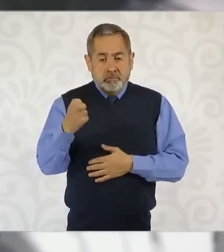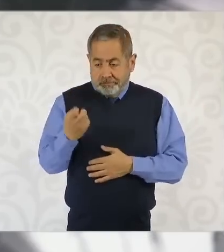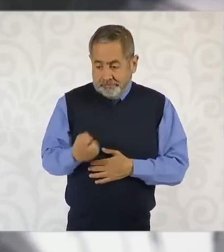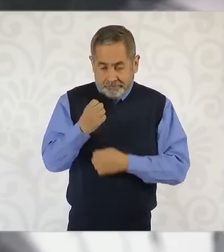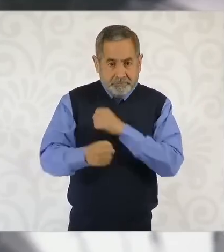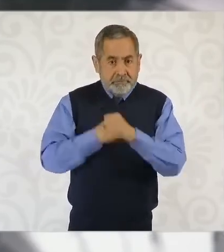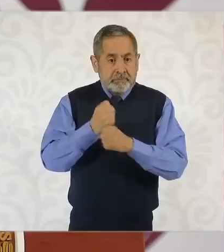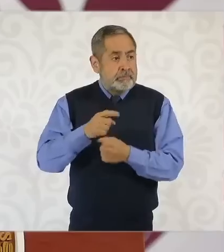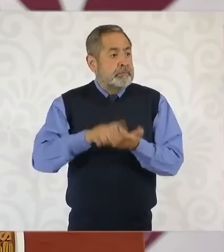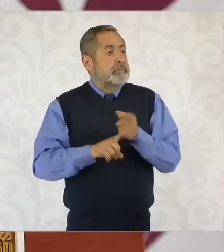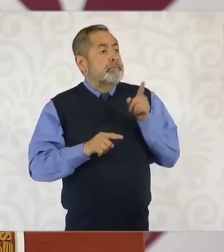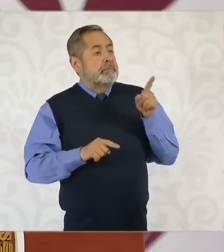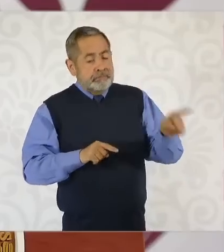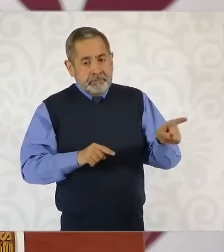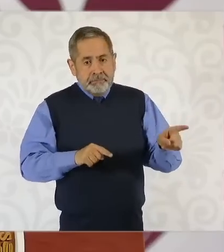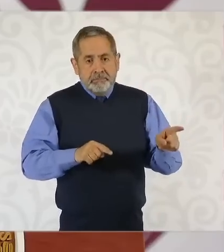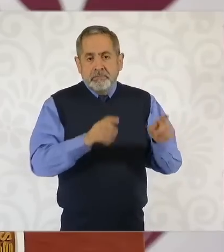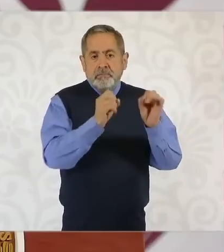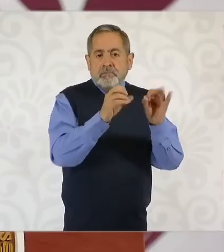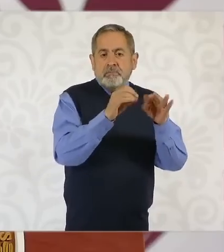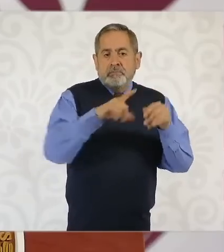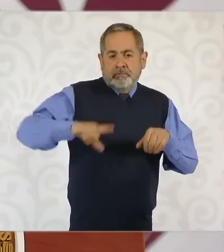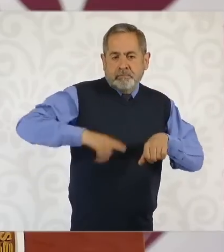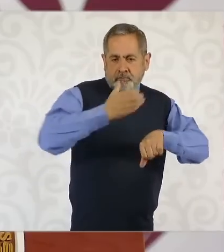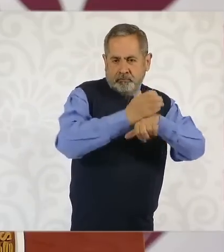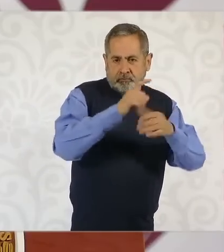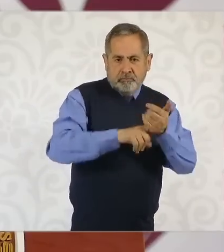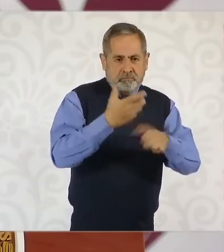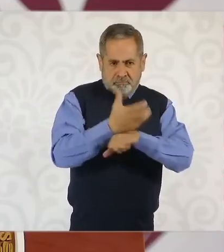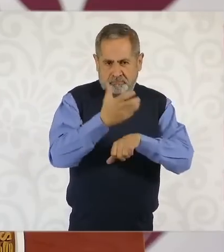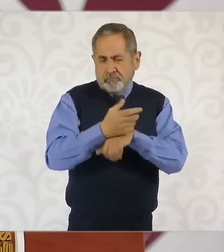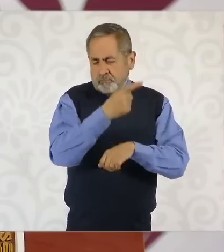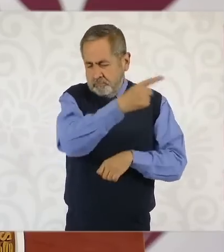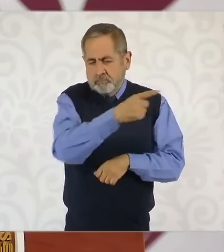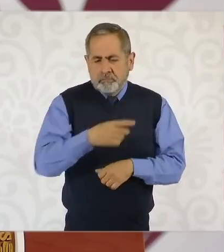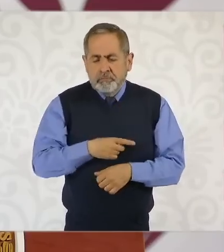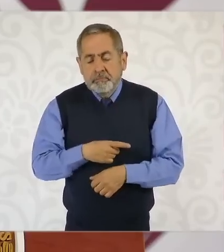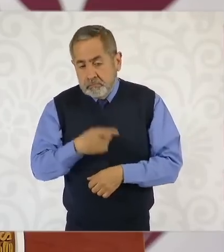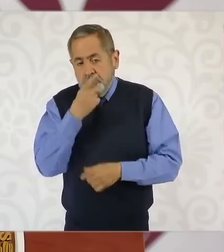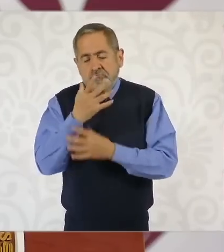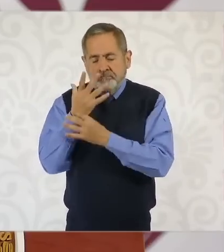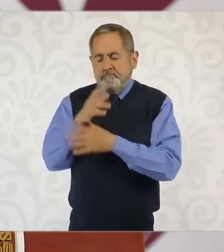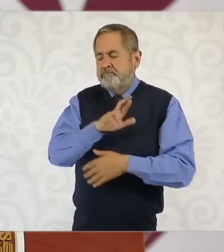departamento de Justicia de los Estados Unidos reconoció el grave problema del tráfico de armas